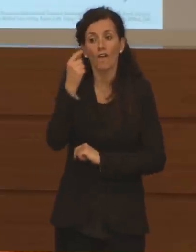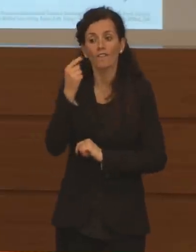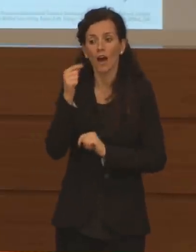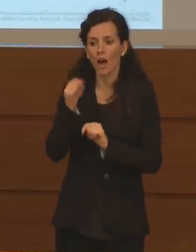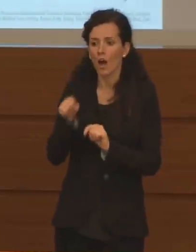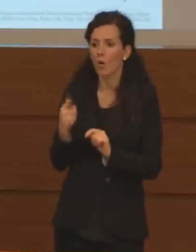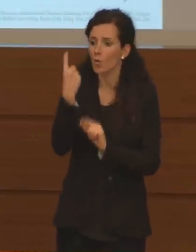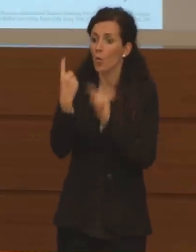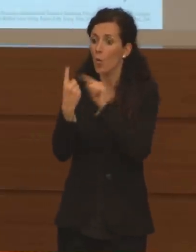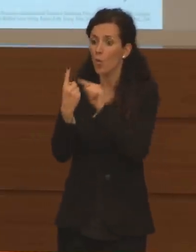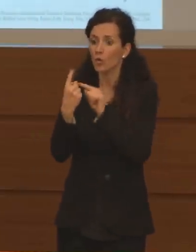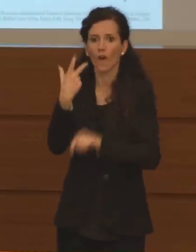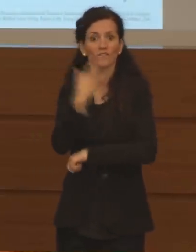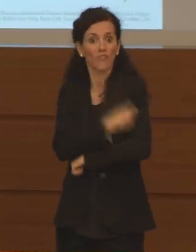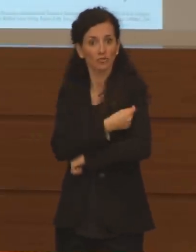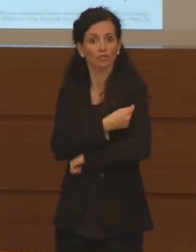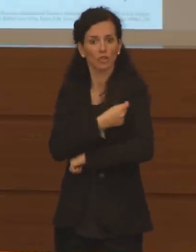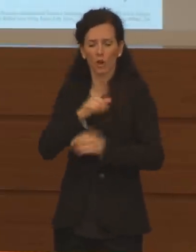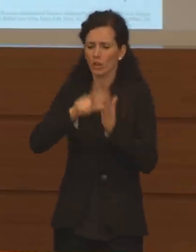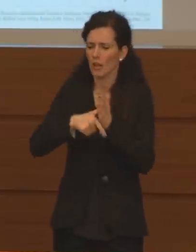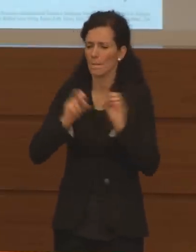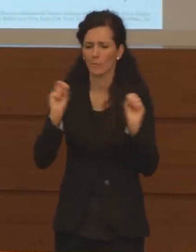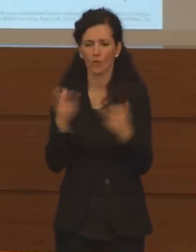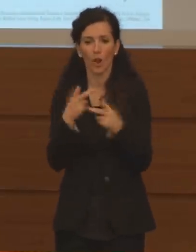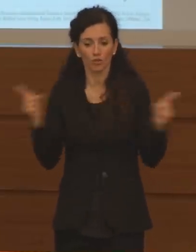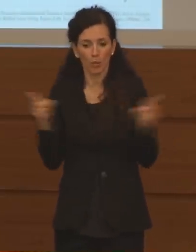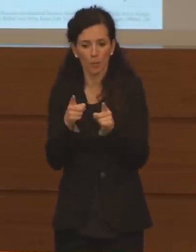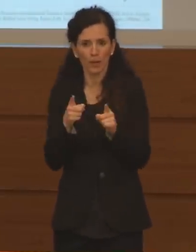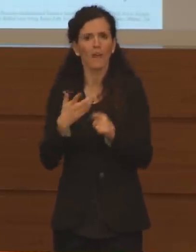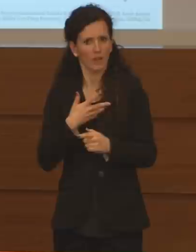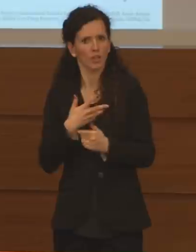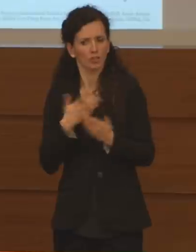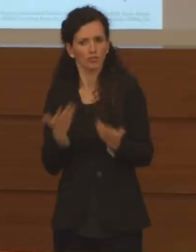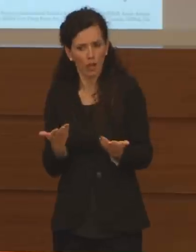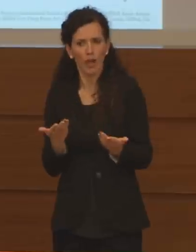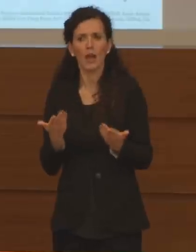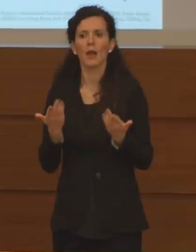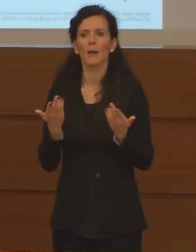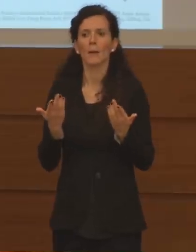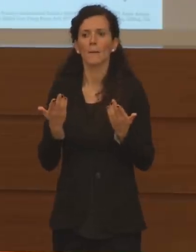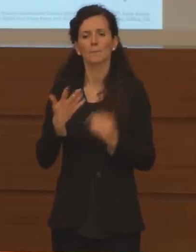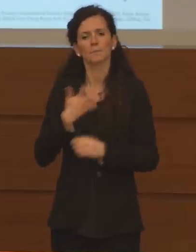brevi c'è e probabilmente per esempio c'è NEH che è l'ente di ricerca americano